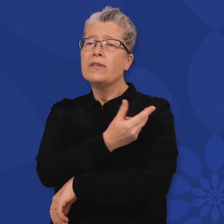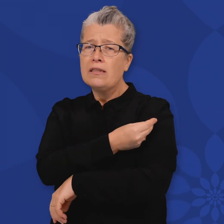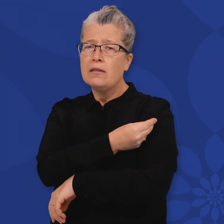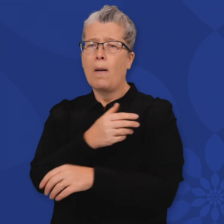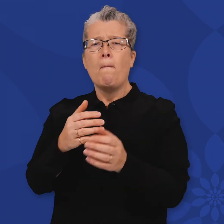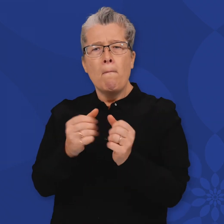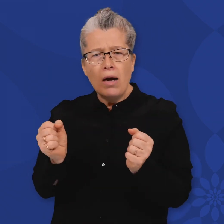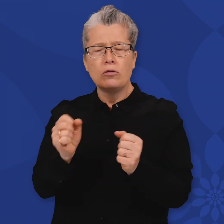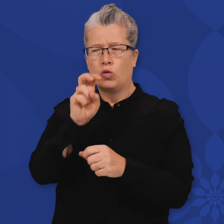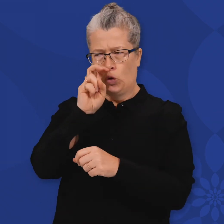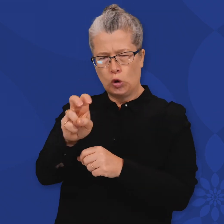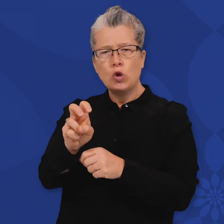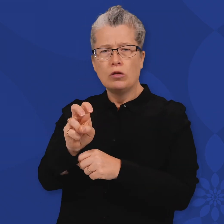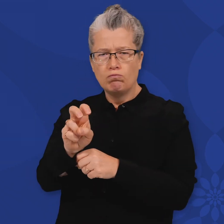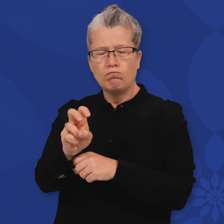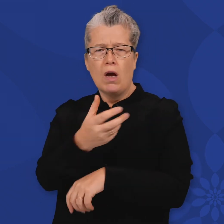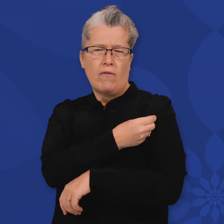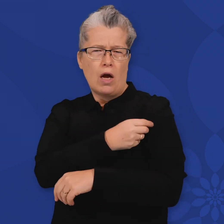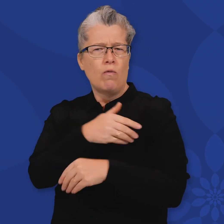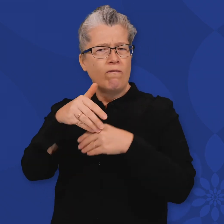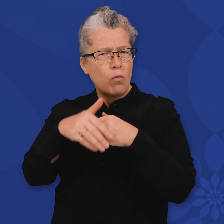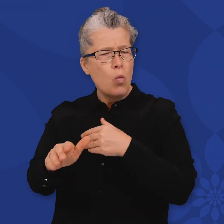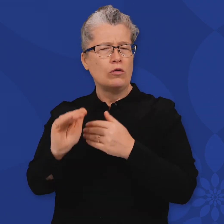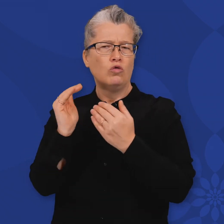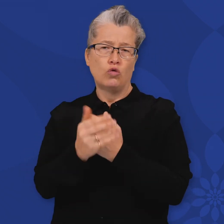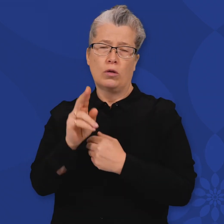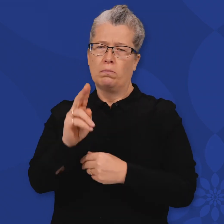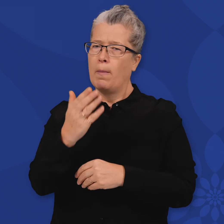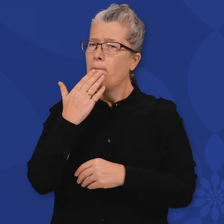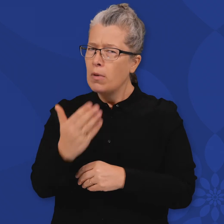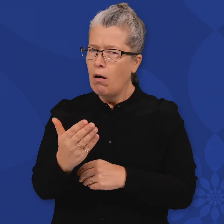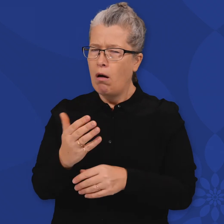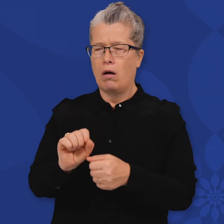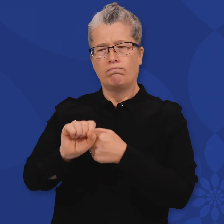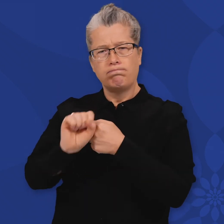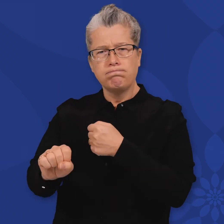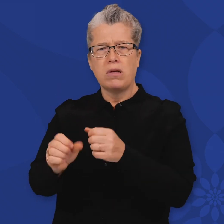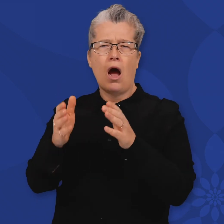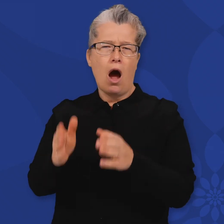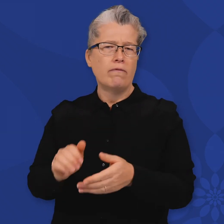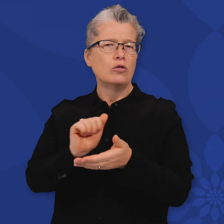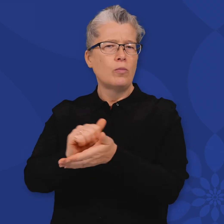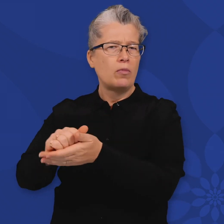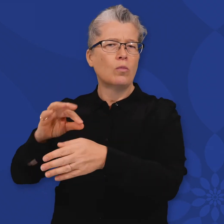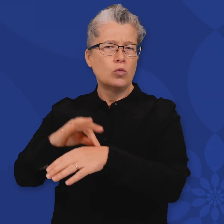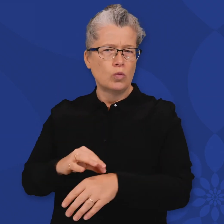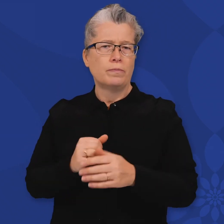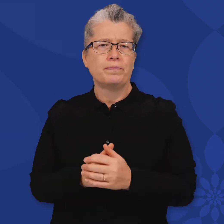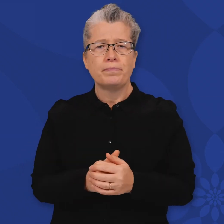men vaccinationerna skyddar fortfarande mycket bra mot allvarliga symtom.